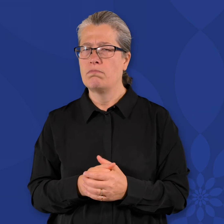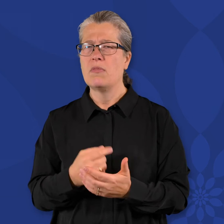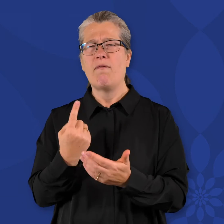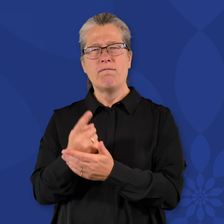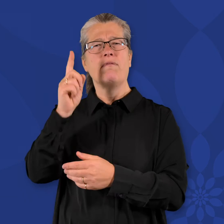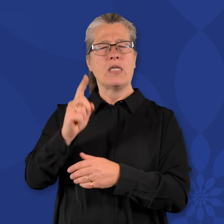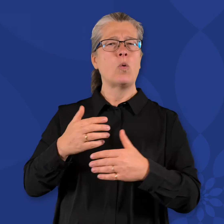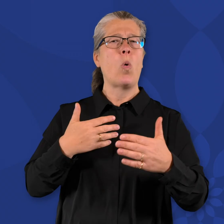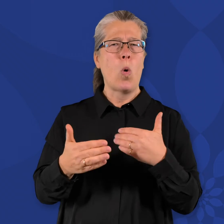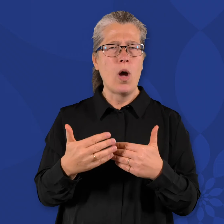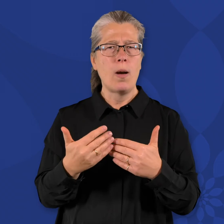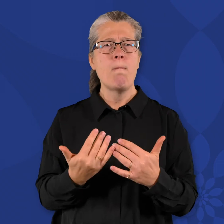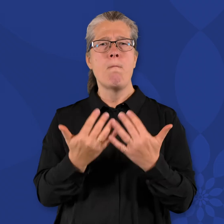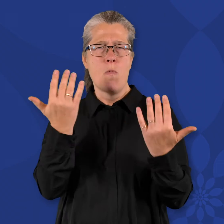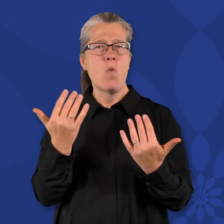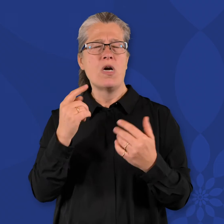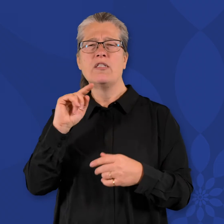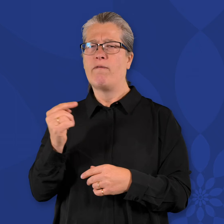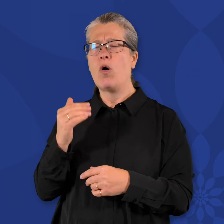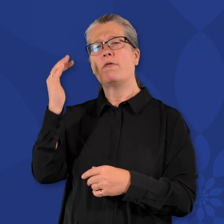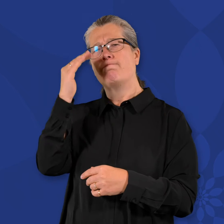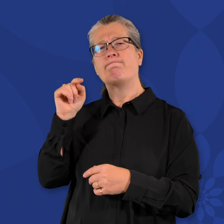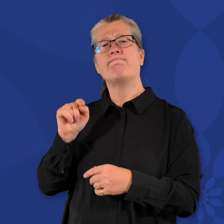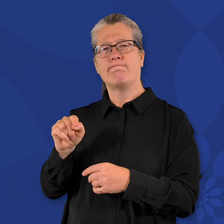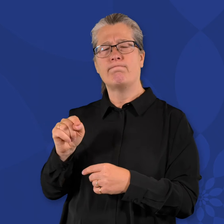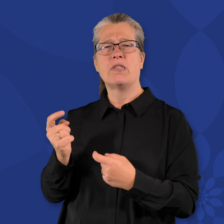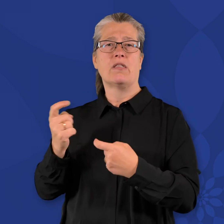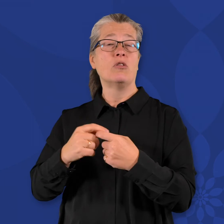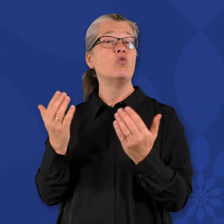Den viktigaste enskilda åtgärden är enligt respondenterna att alla -